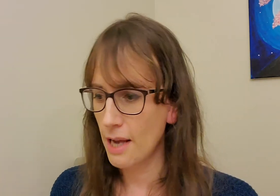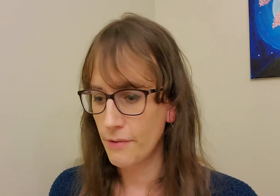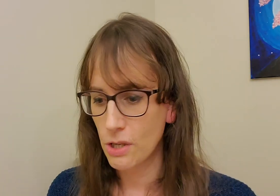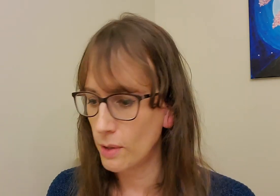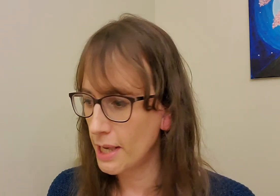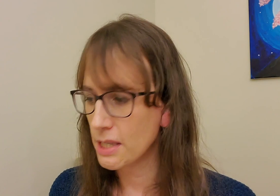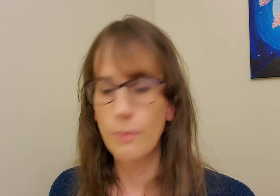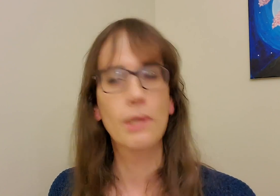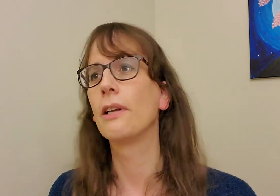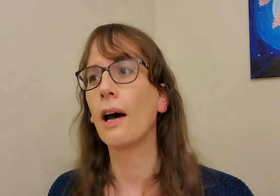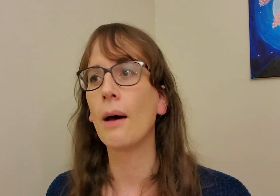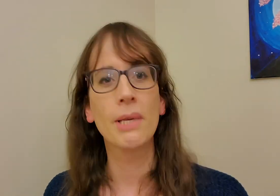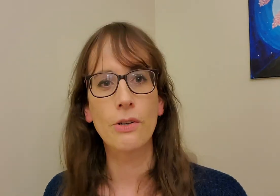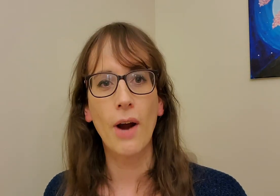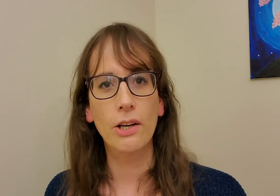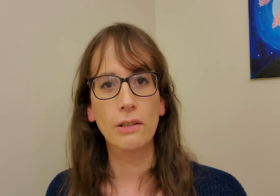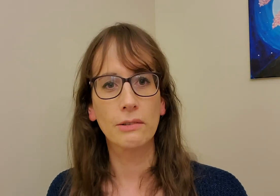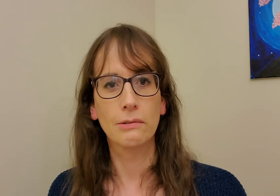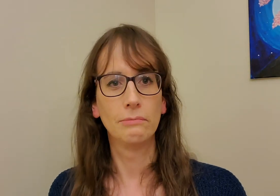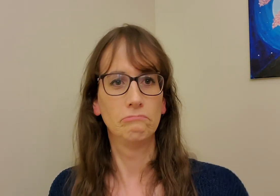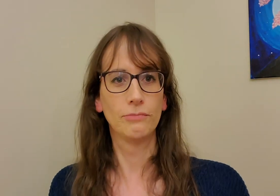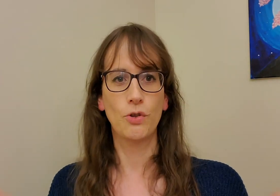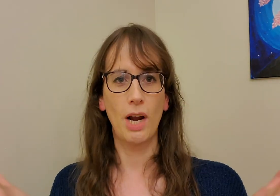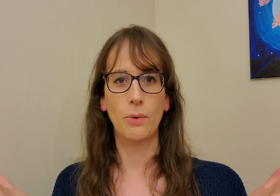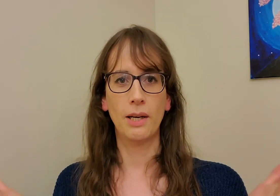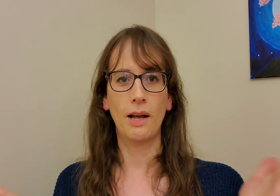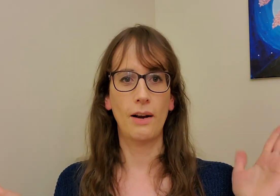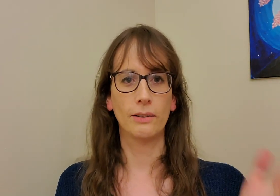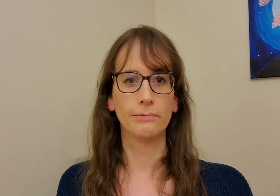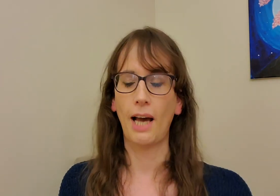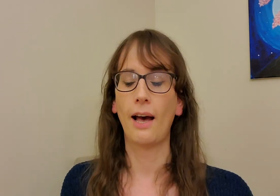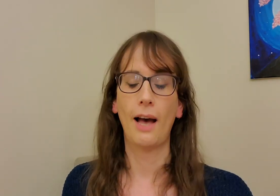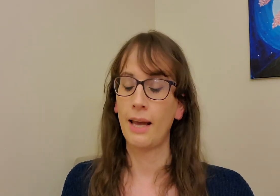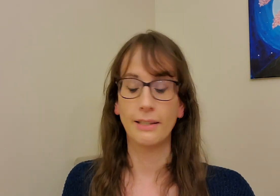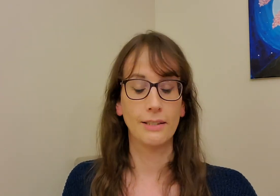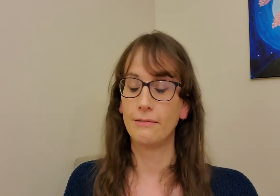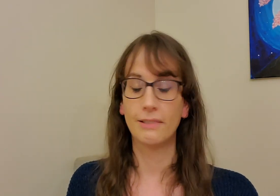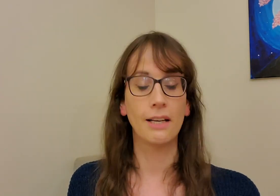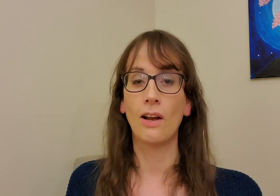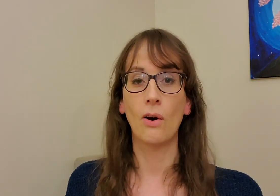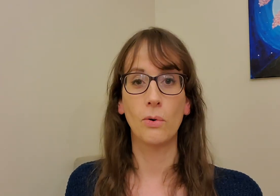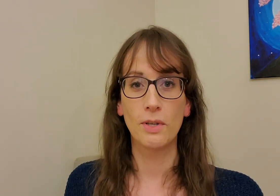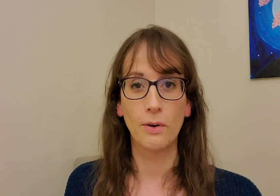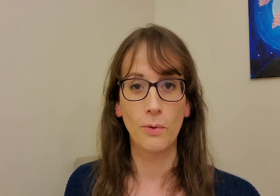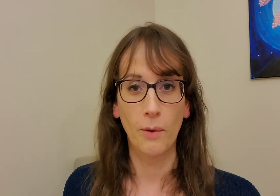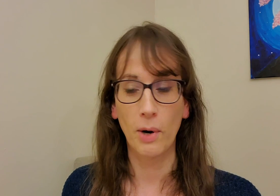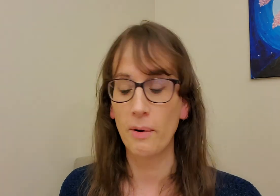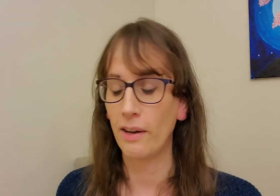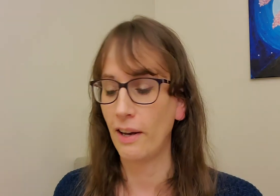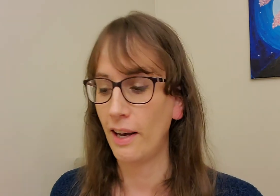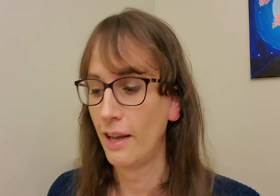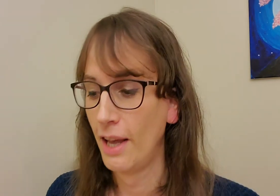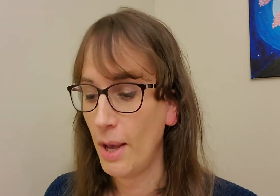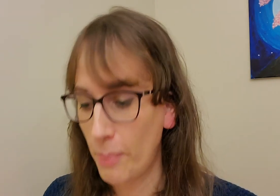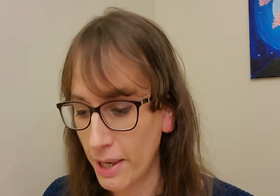Tuve un show anoche con Miz Cracker drag queen, no sabía quiénes eran.